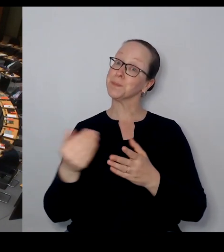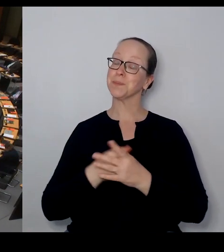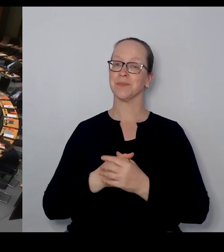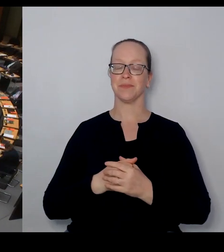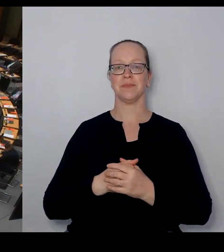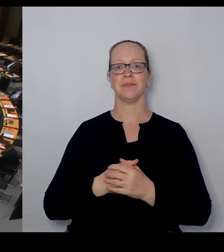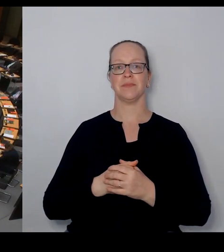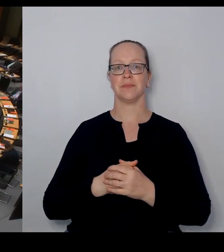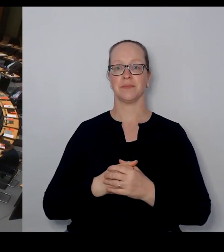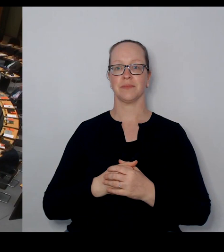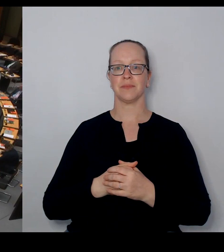Ich verstehe